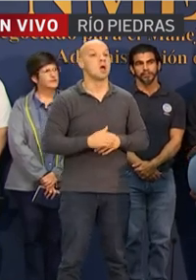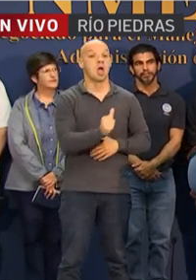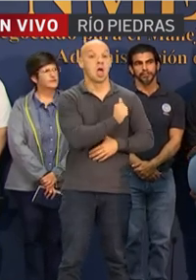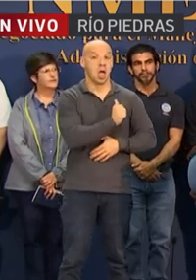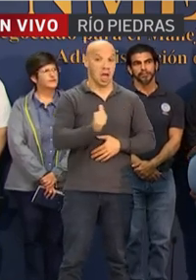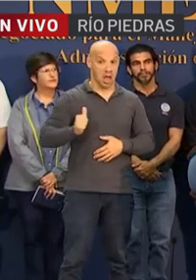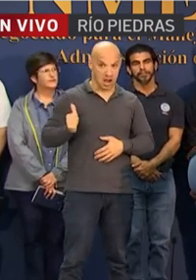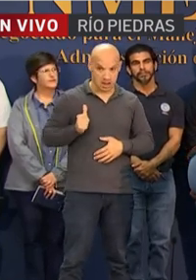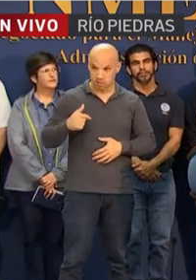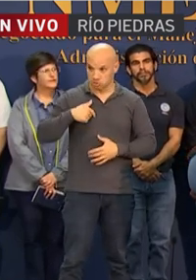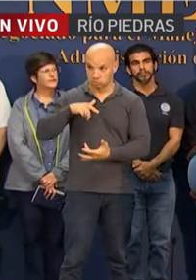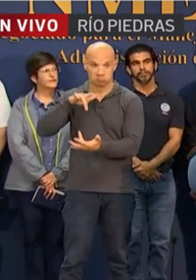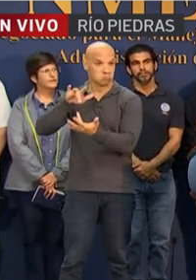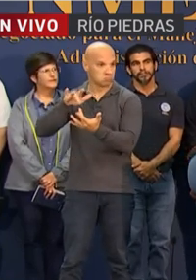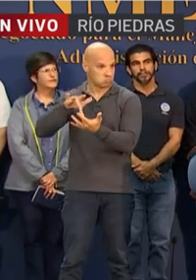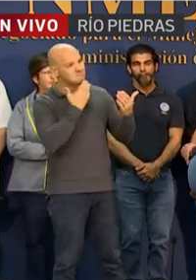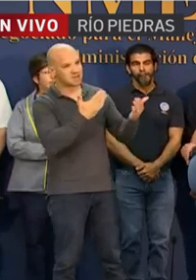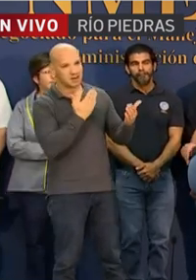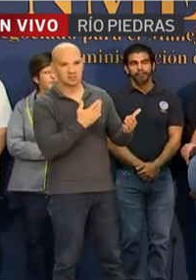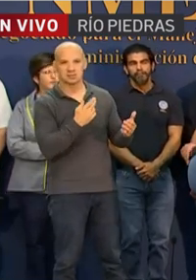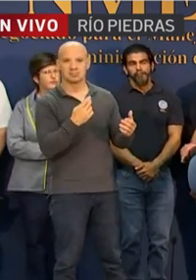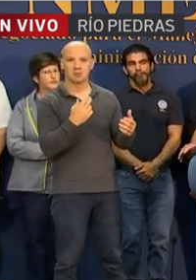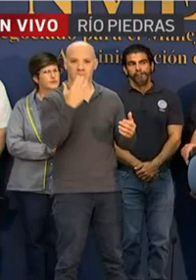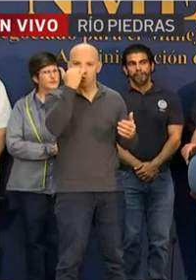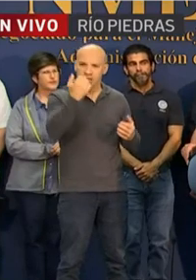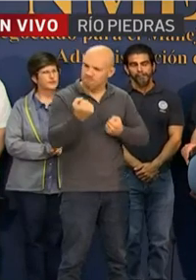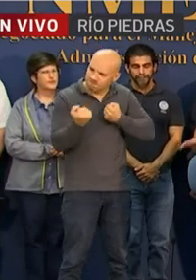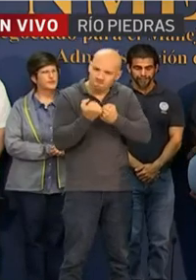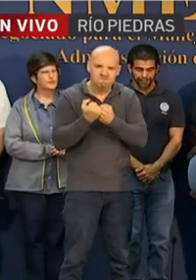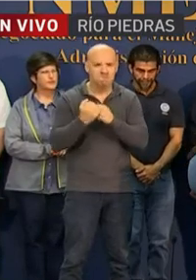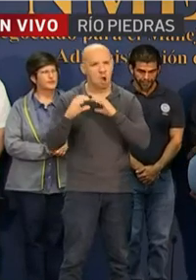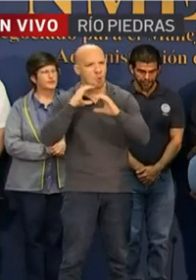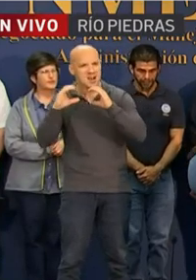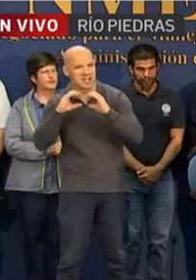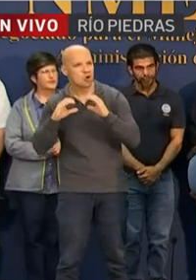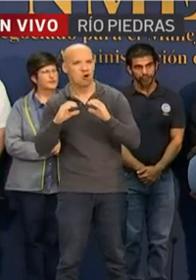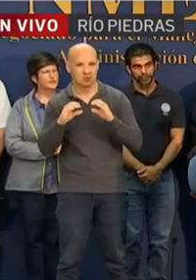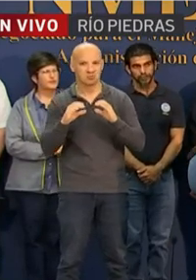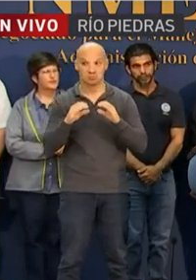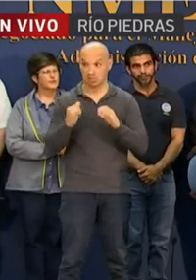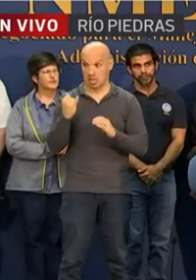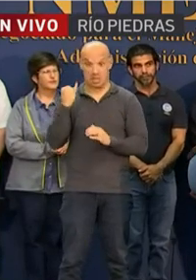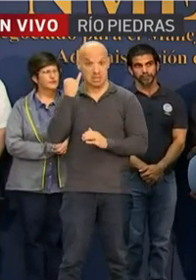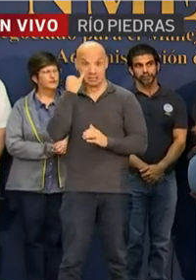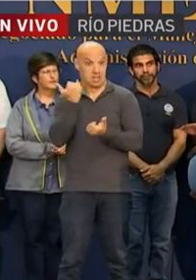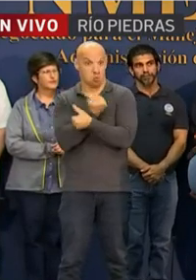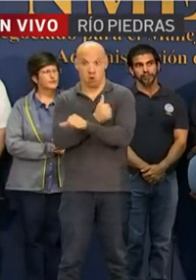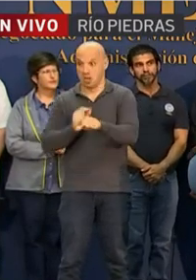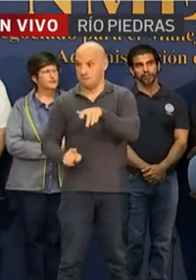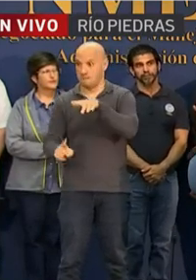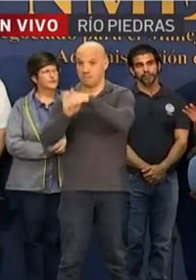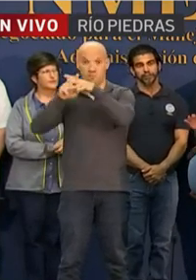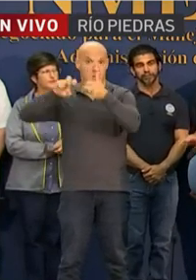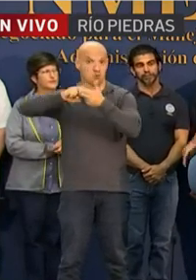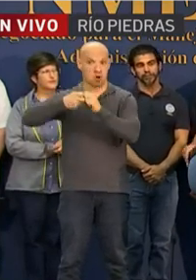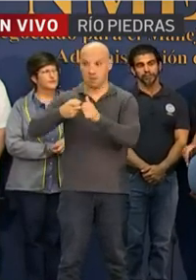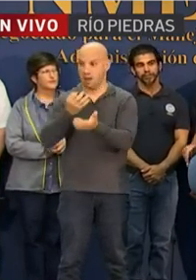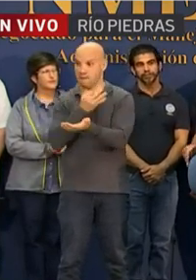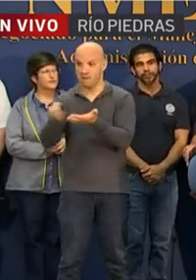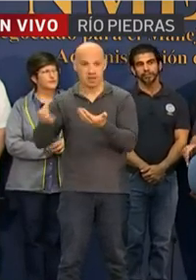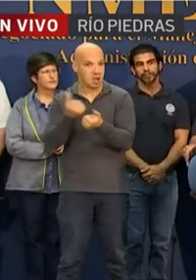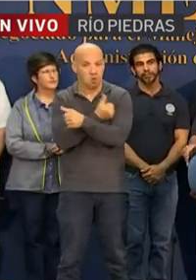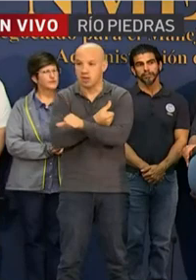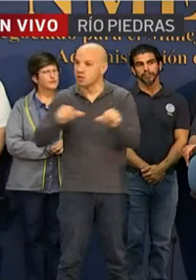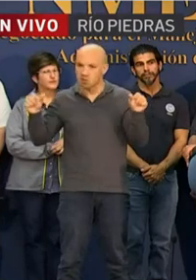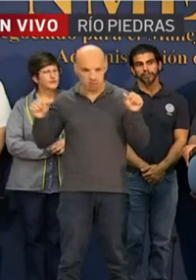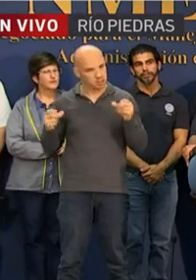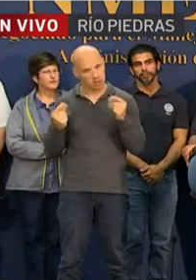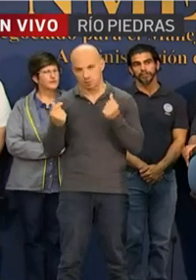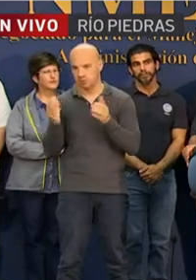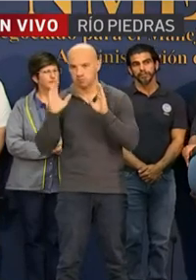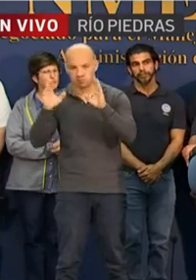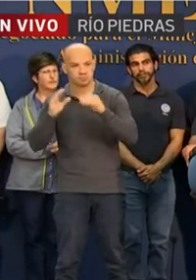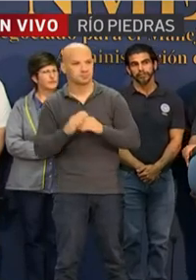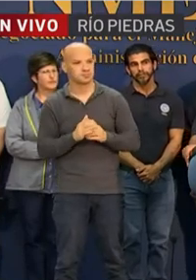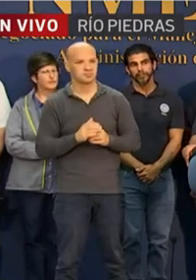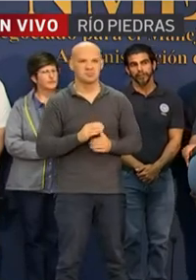SI, ESTÁN SOLA